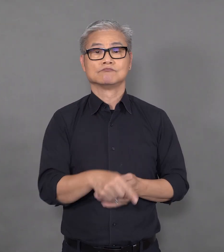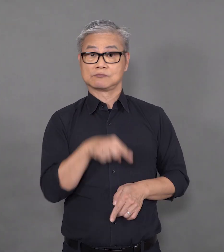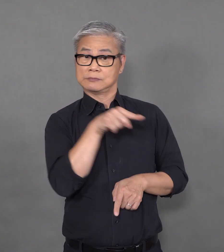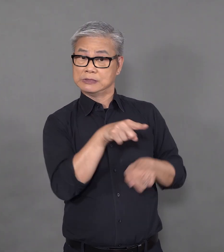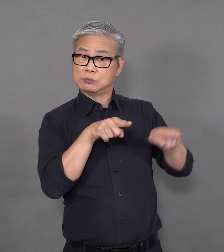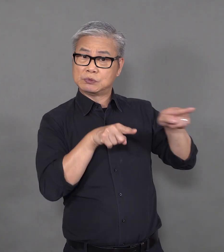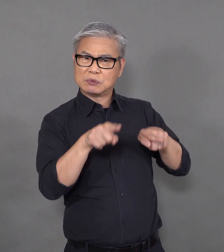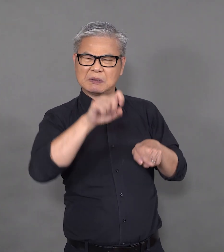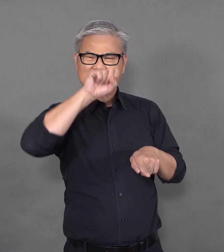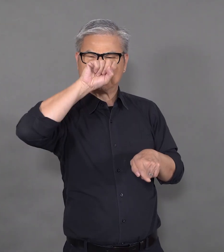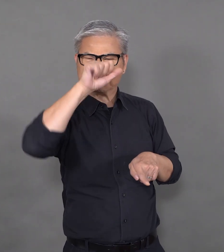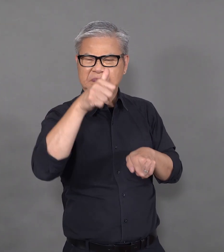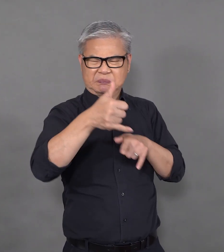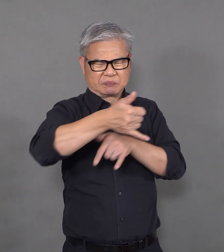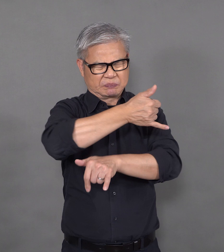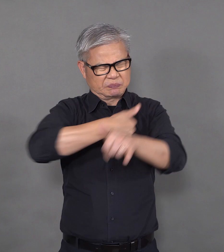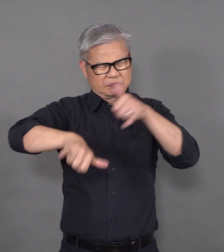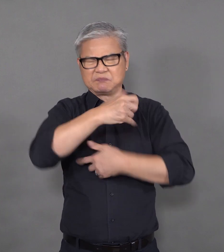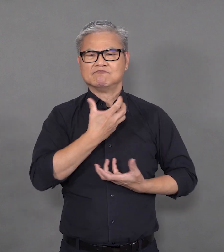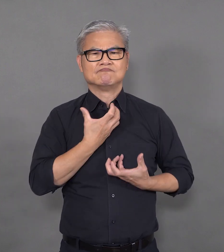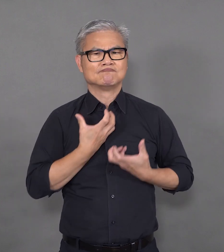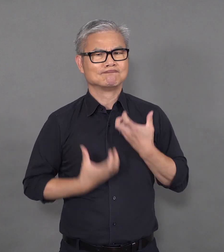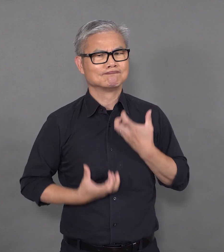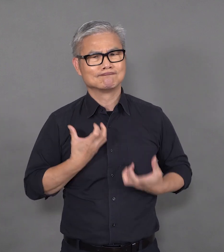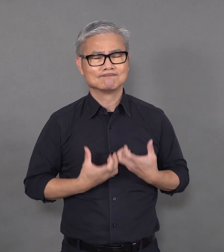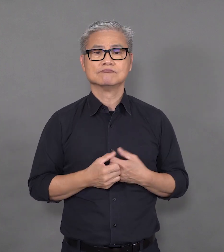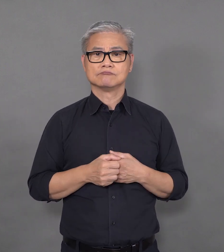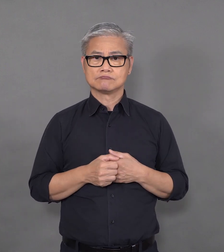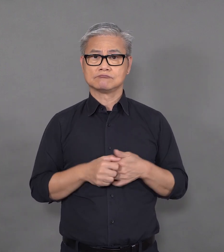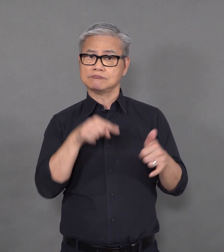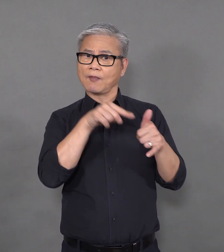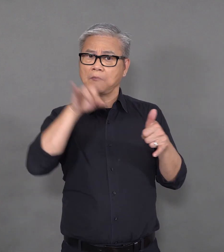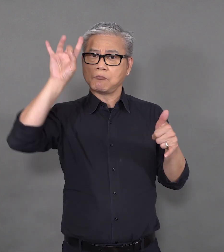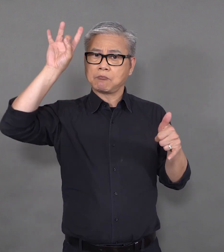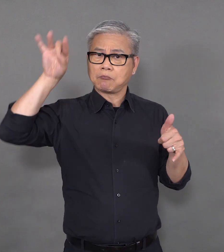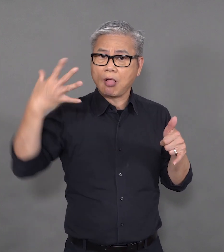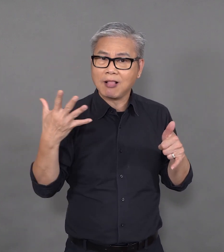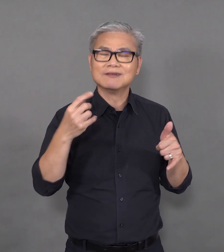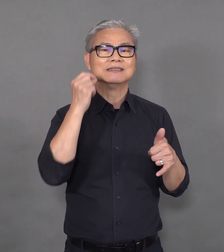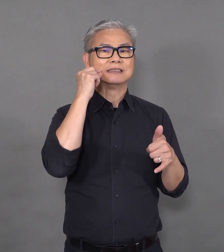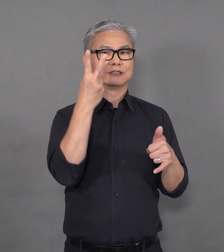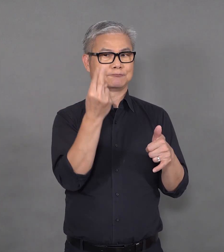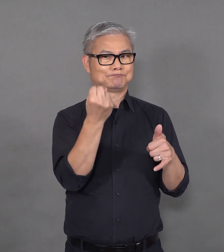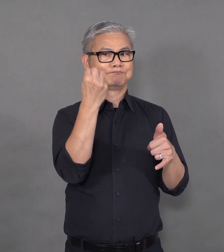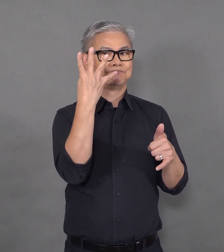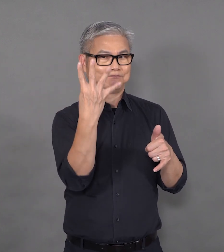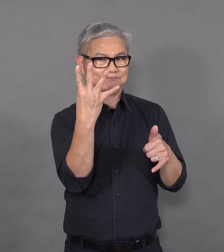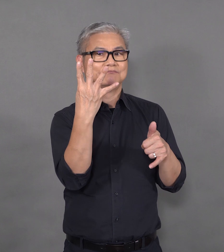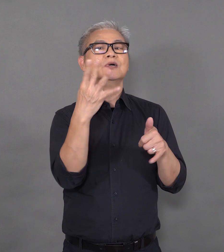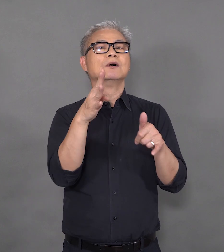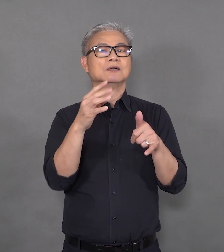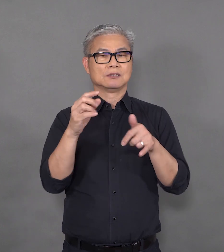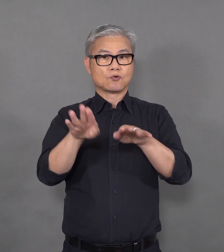因為熱愛戲劇，谷野九郎二十四歲時